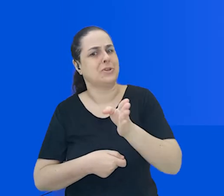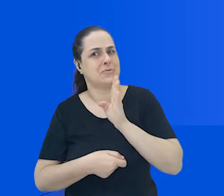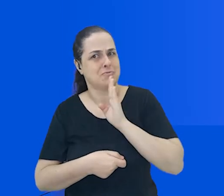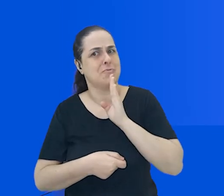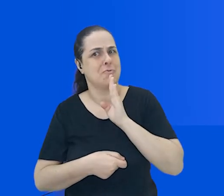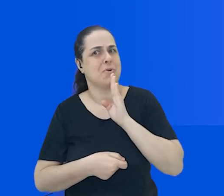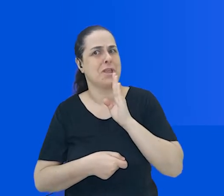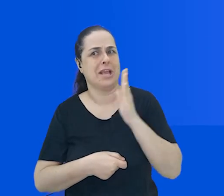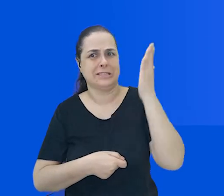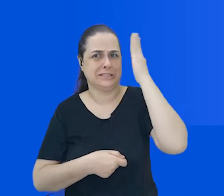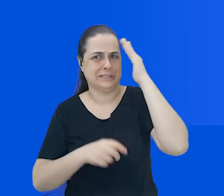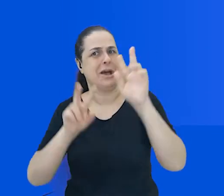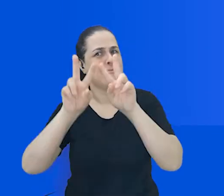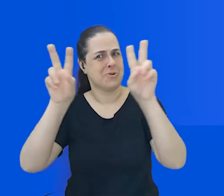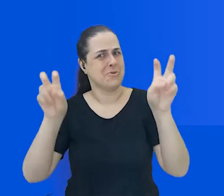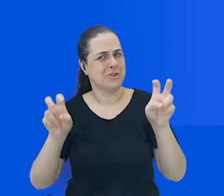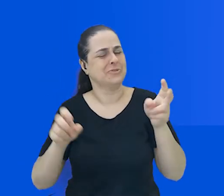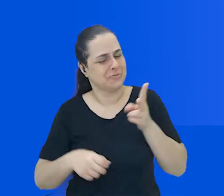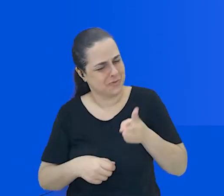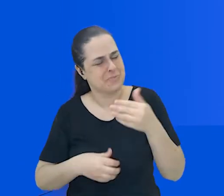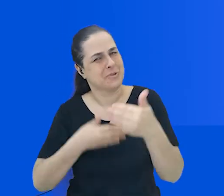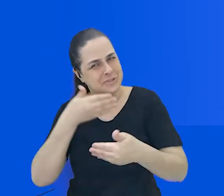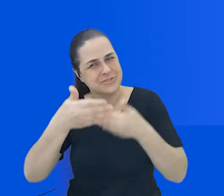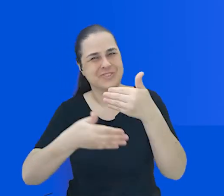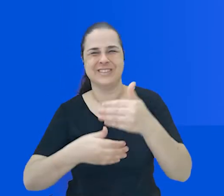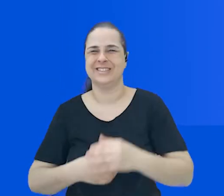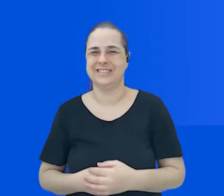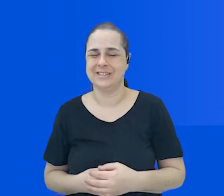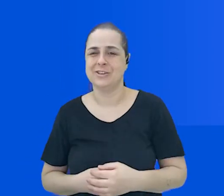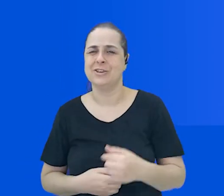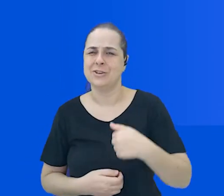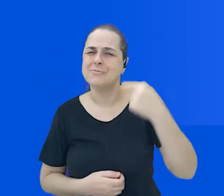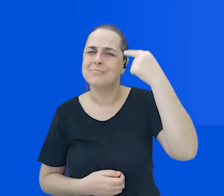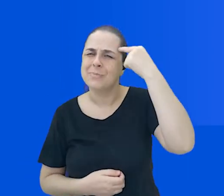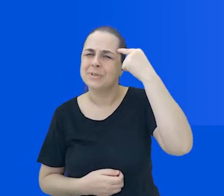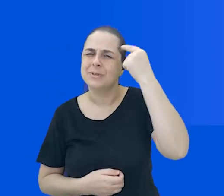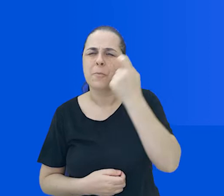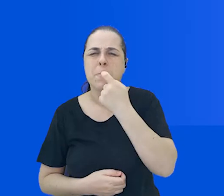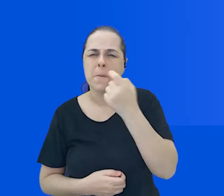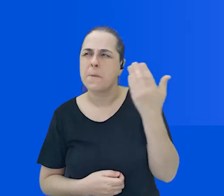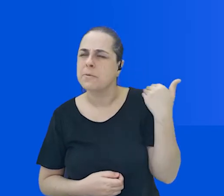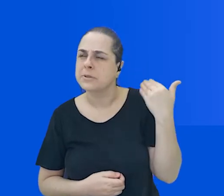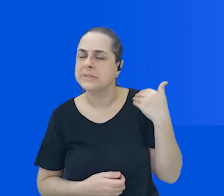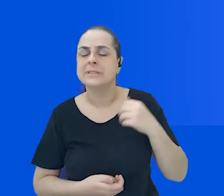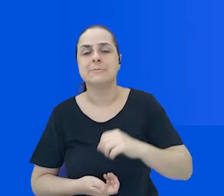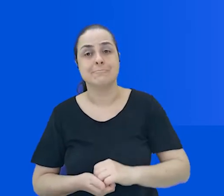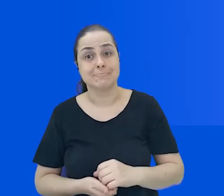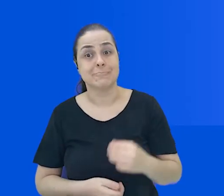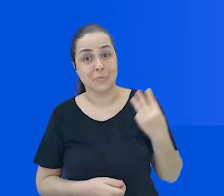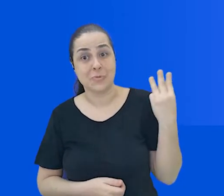Então a gente vai dando um saltinho a mais. Eu fiquei pensando bastante nisso recentemente e aqui nós três.